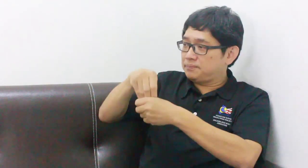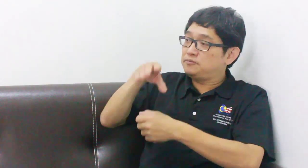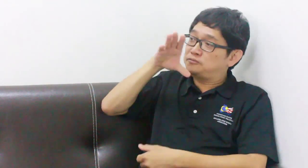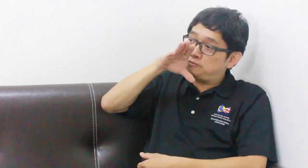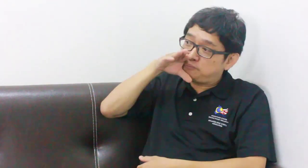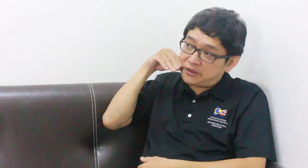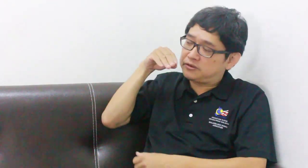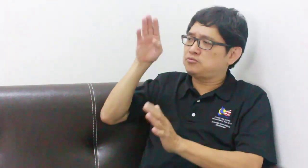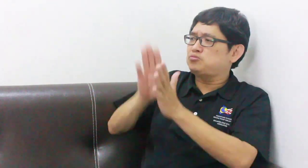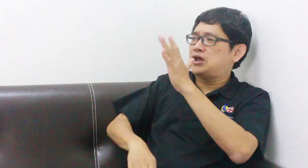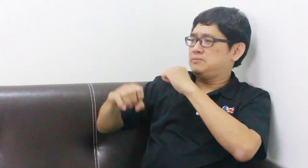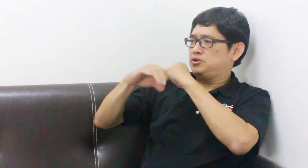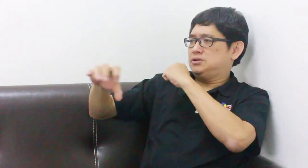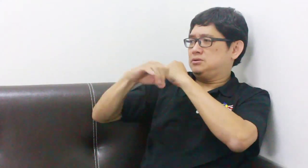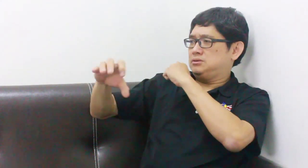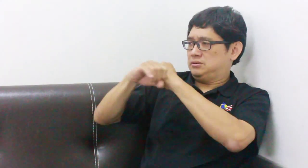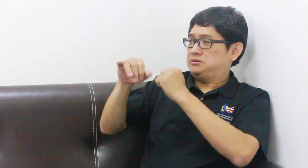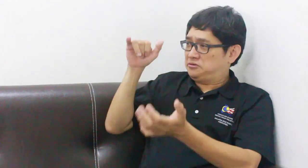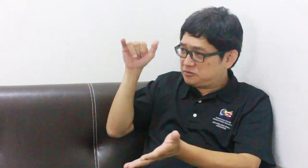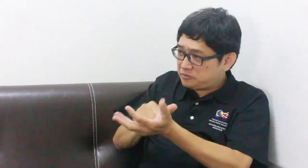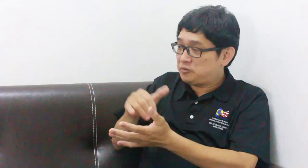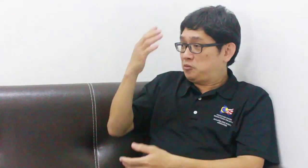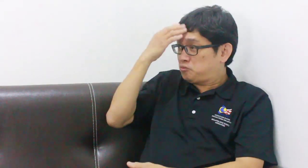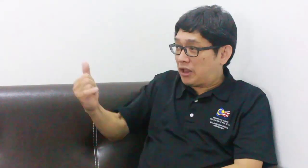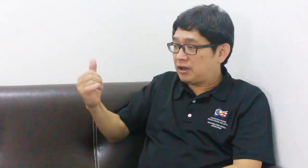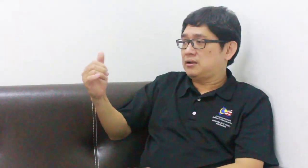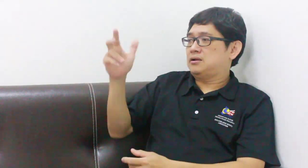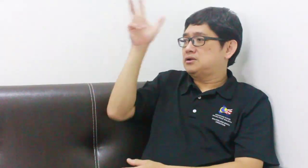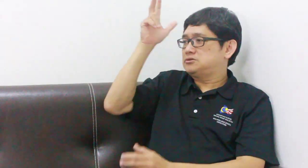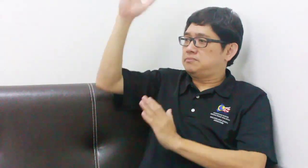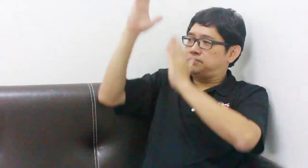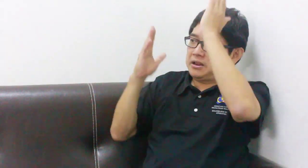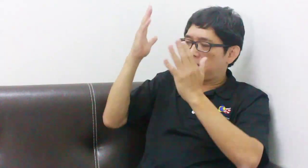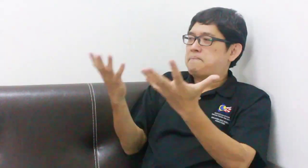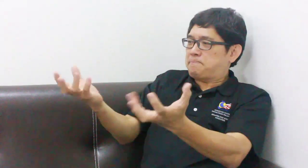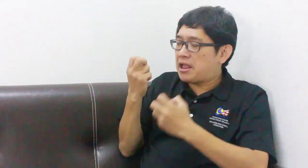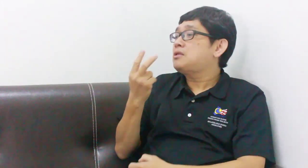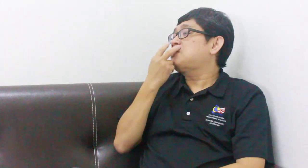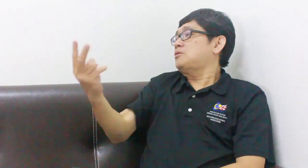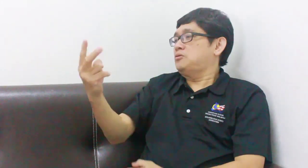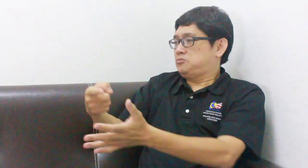Pihak penganjur olimpik di Sofia kurang menyebarkan promosi mengenai sukan olimpik ini...